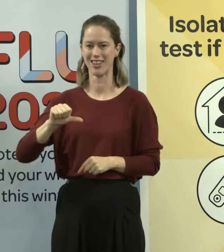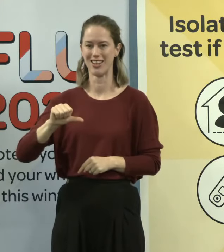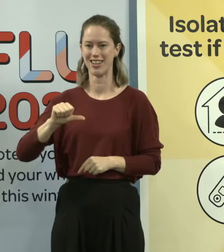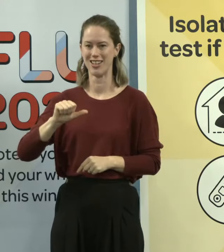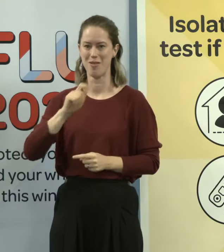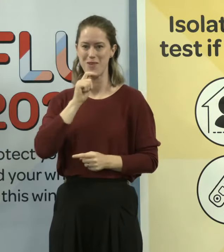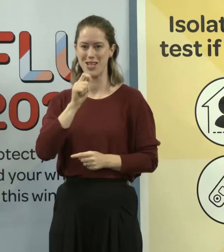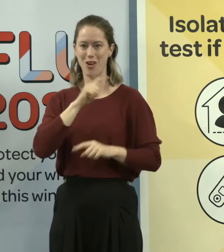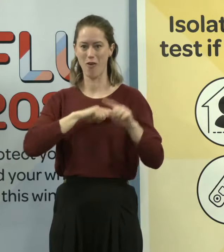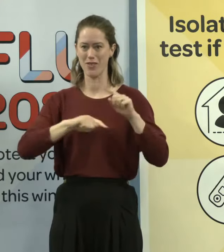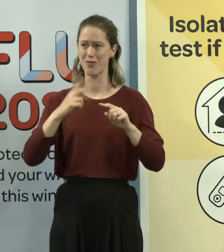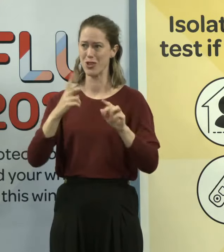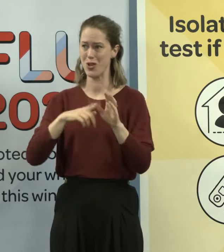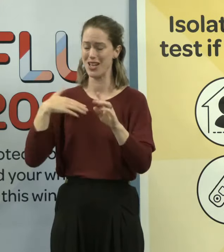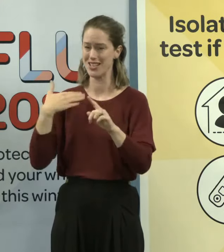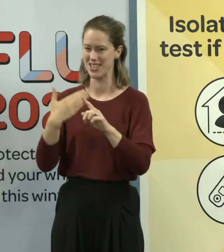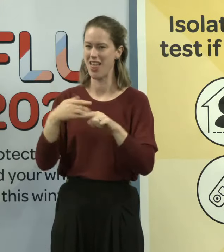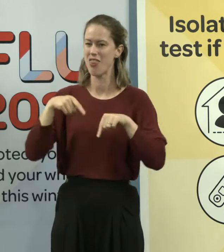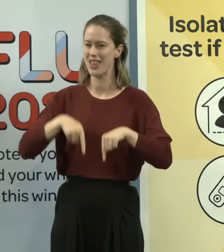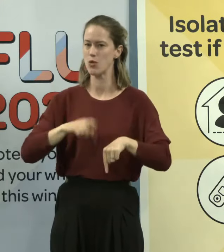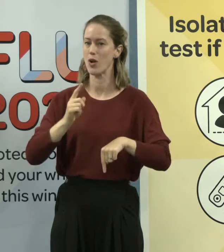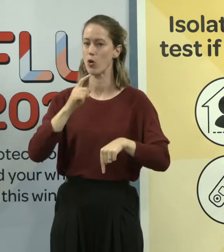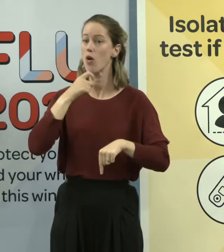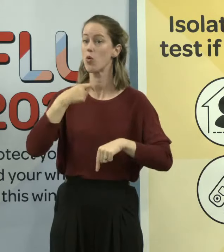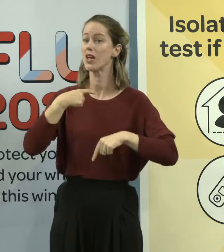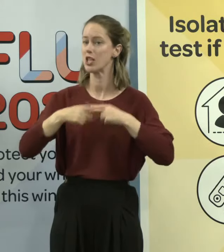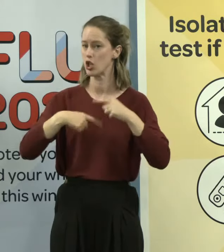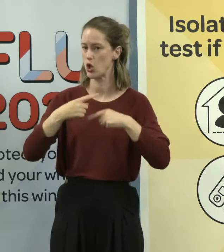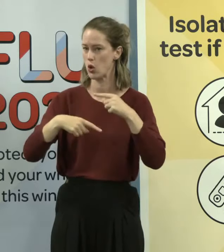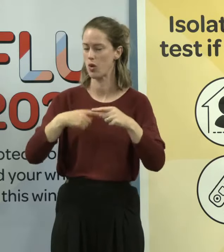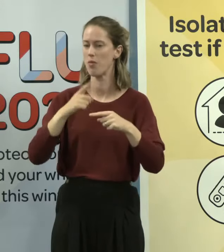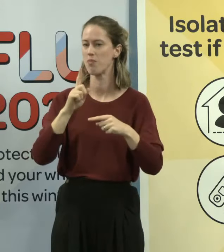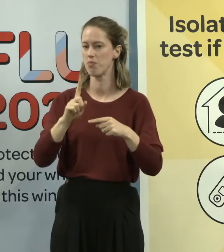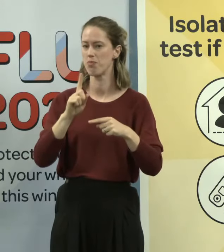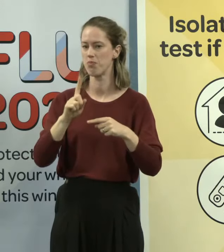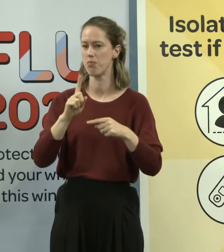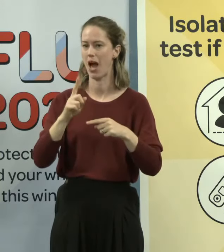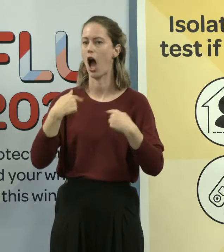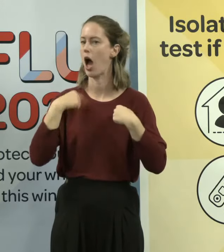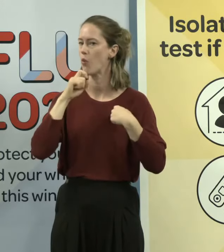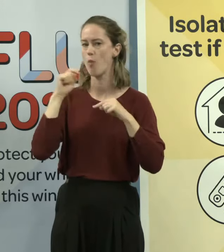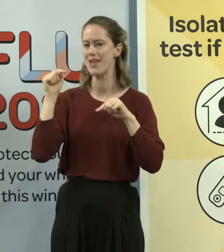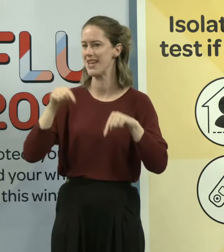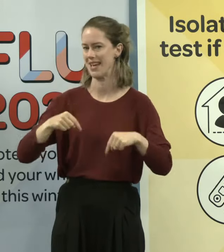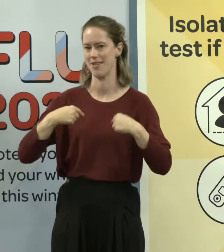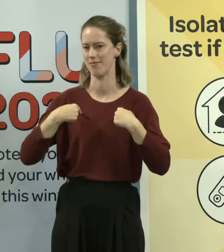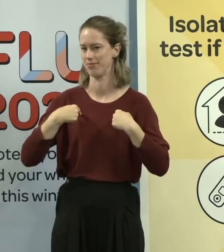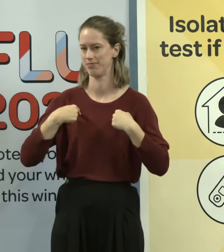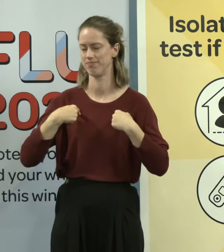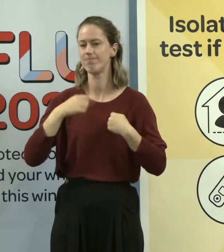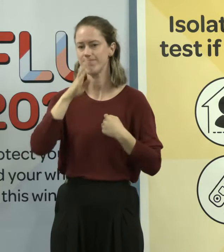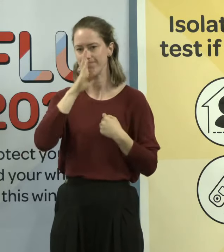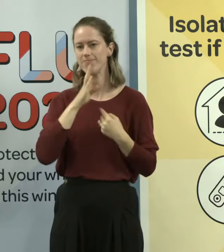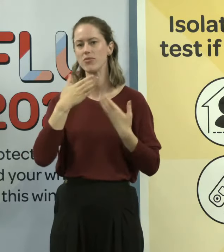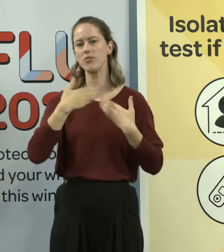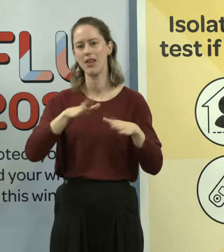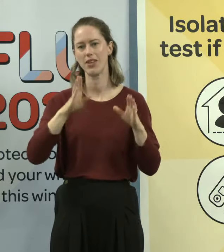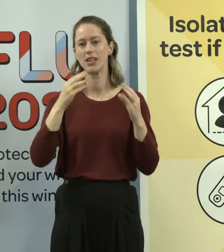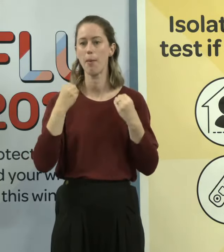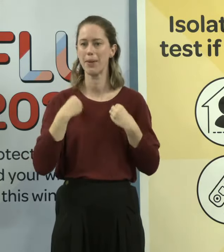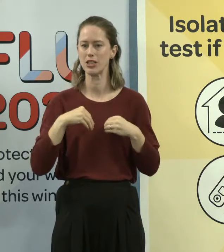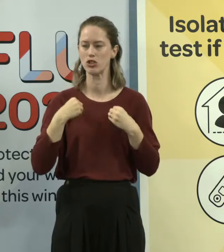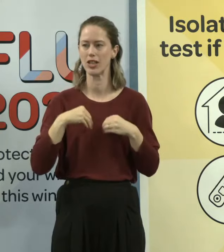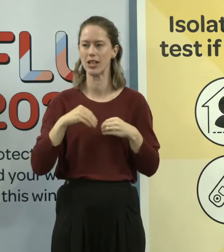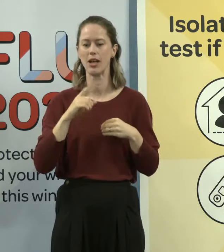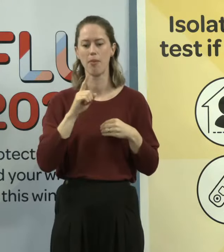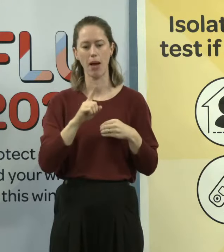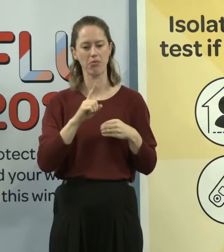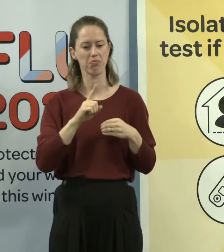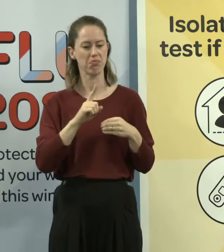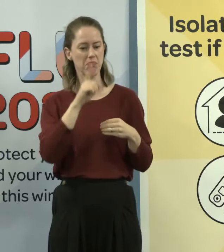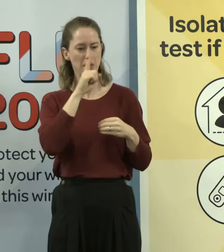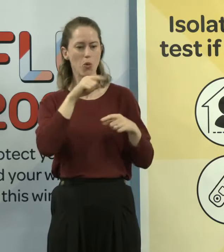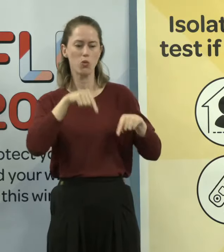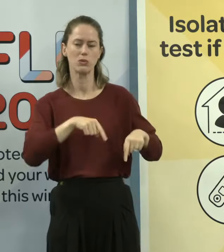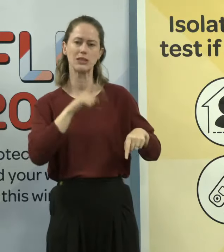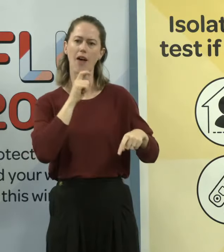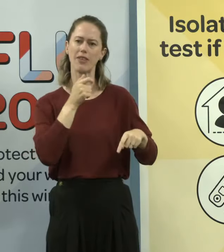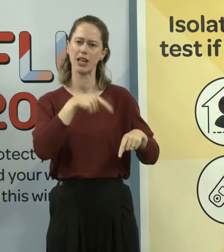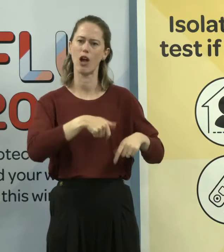tenei, ko au Ko te 299 o ta